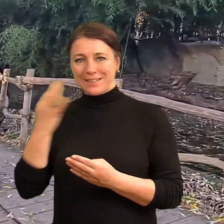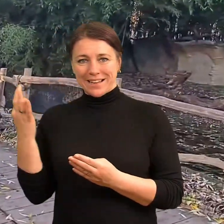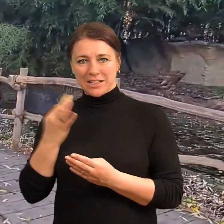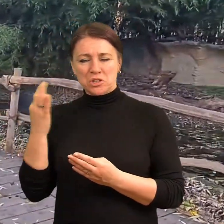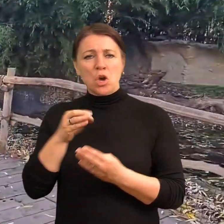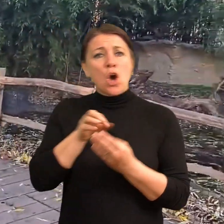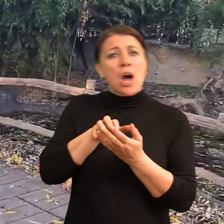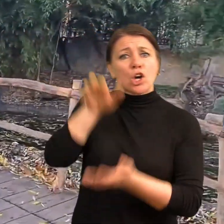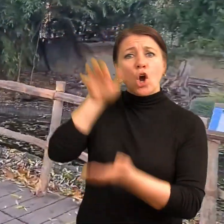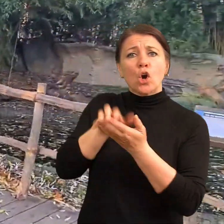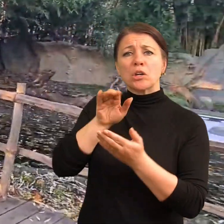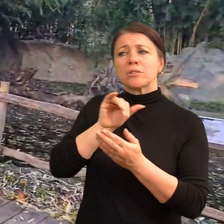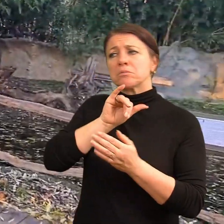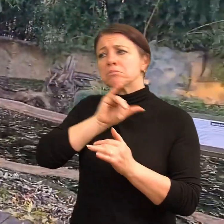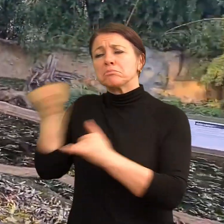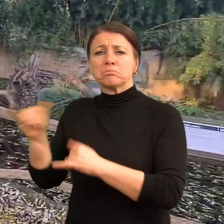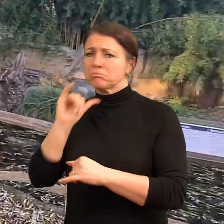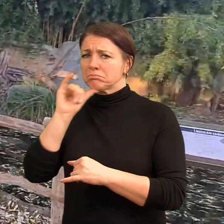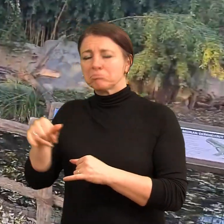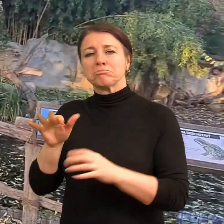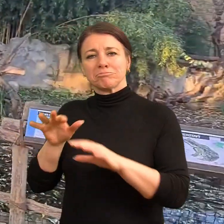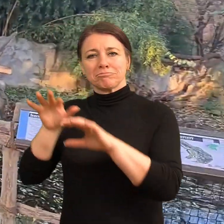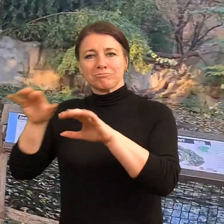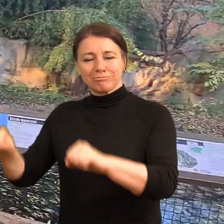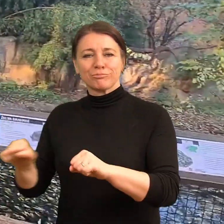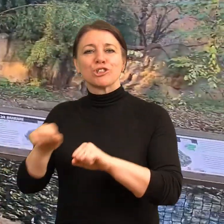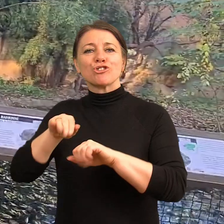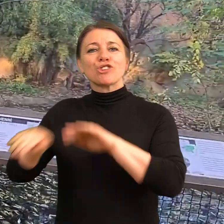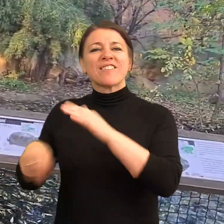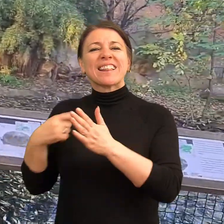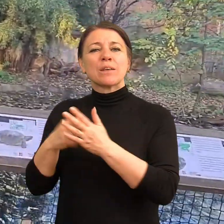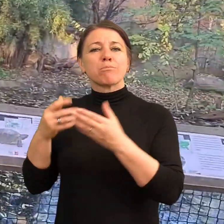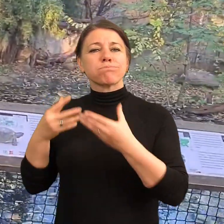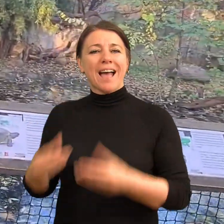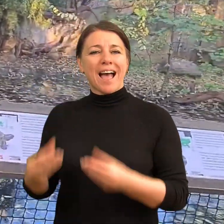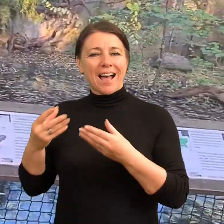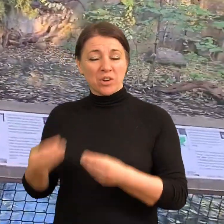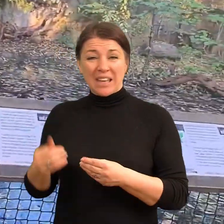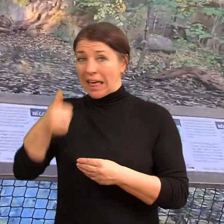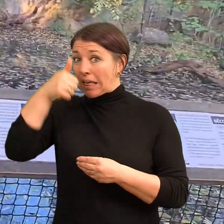kterou gaviáli nevyužívají, a tak ji osídlily želvy bahenní. Želva bahenní je jedinou původní želvou,